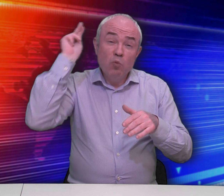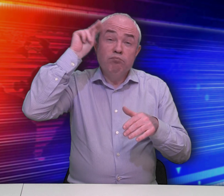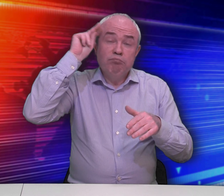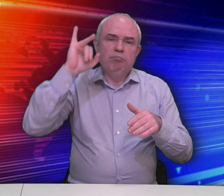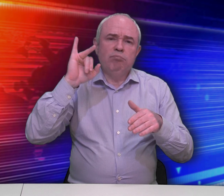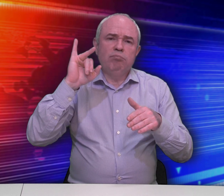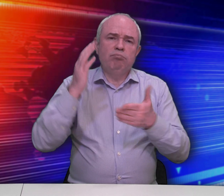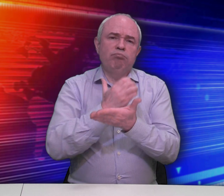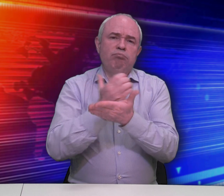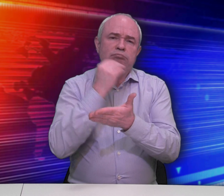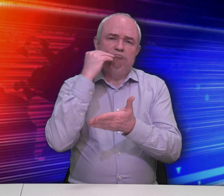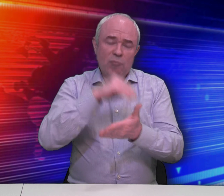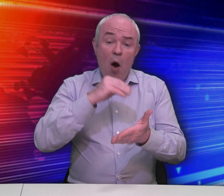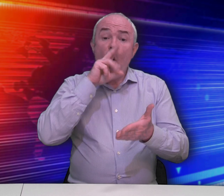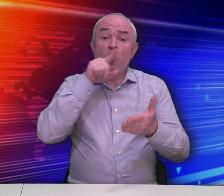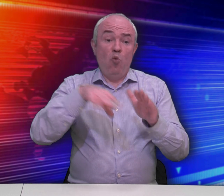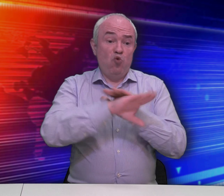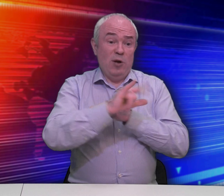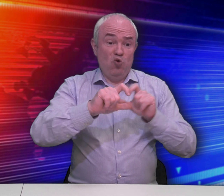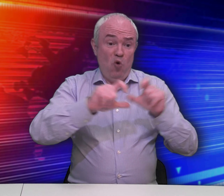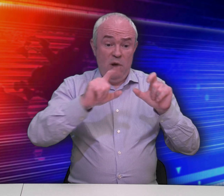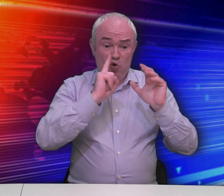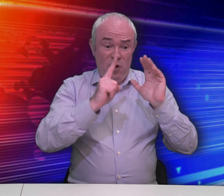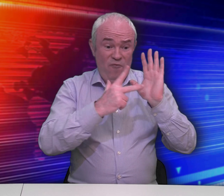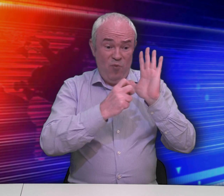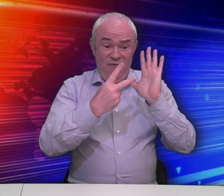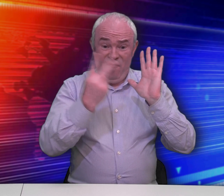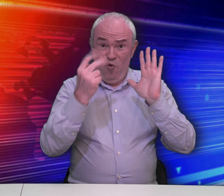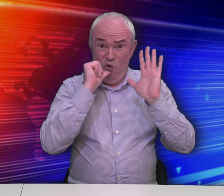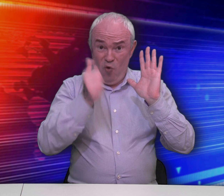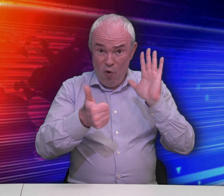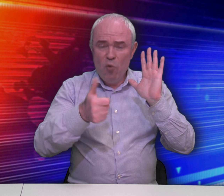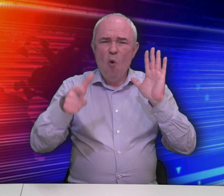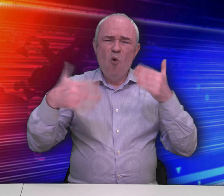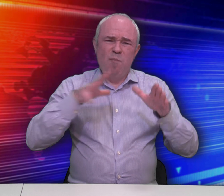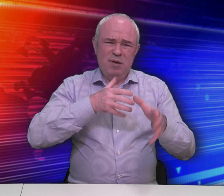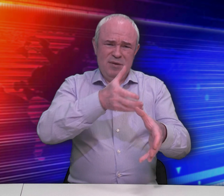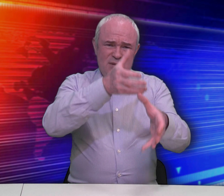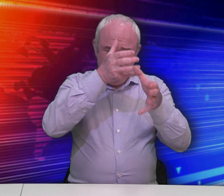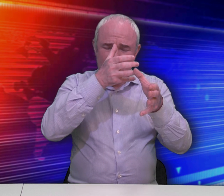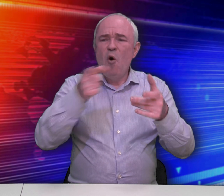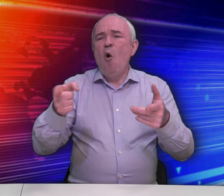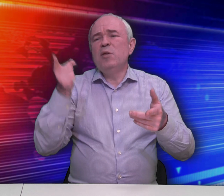Лоу преуспел в учебе и, к тому моменту как он ушел от Уотсона в 1822 году, он был очень хорошо образован.